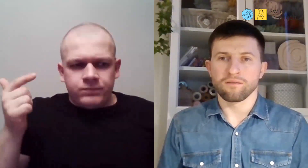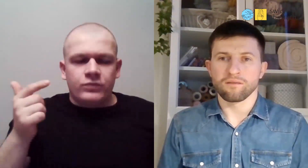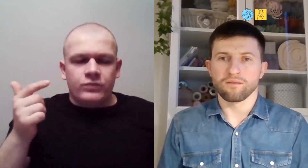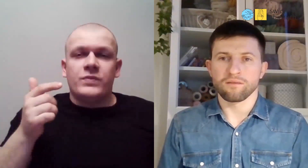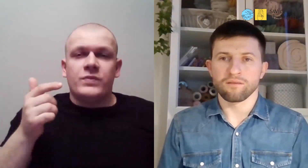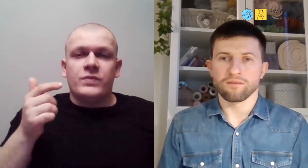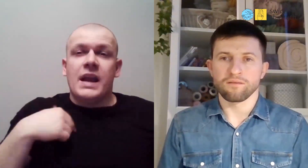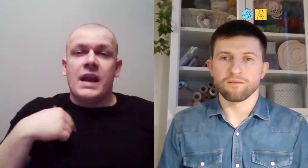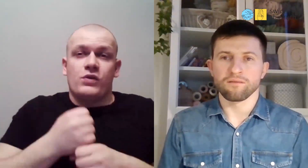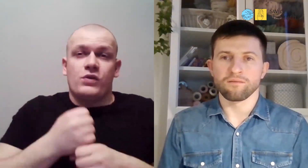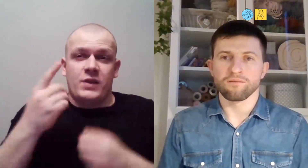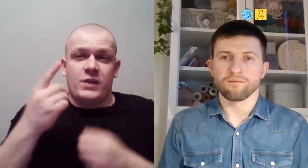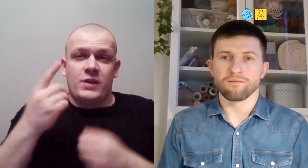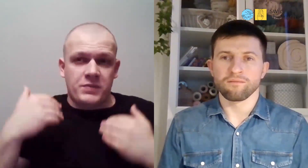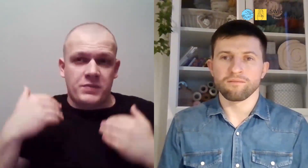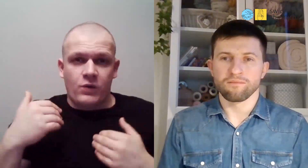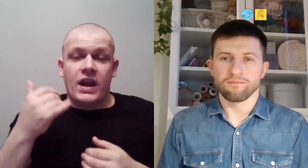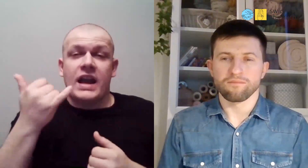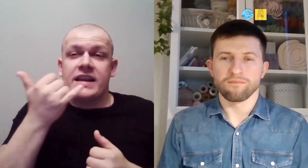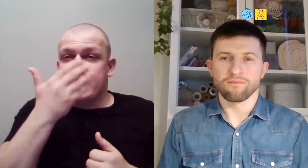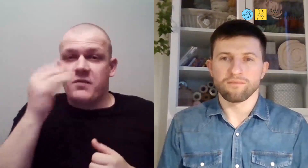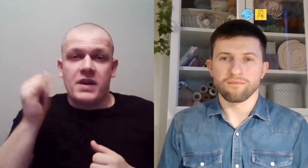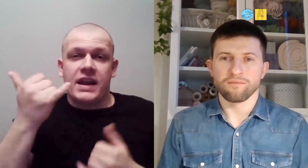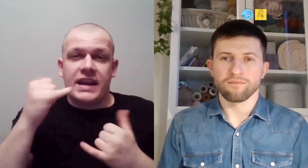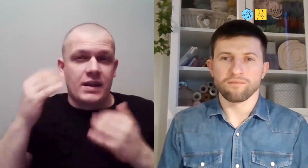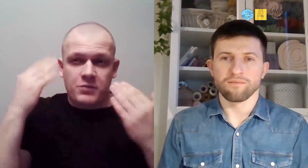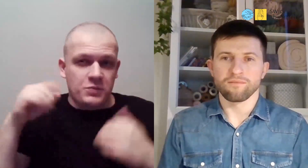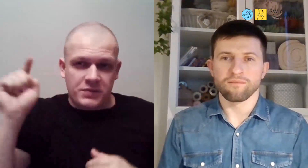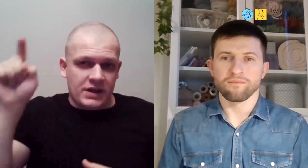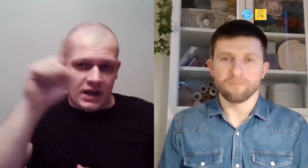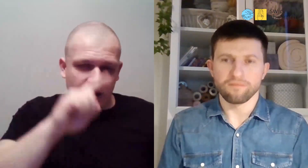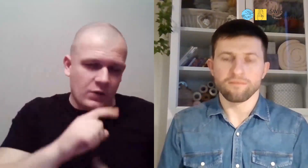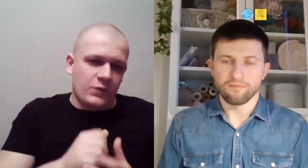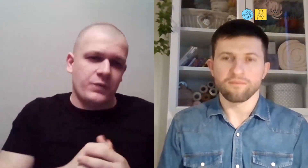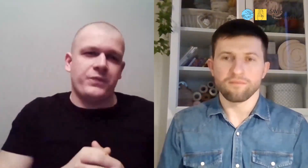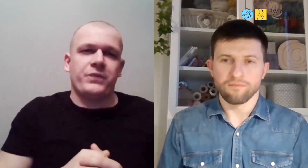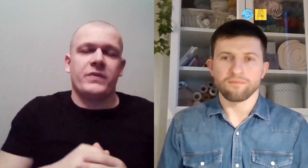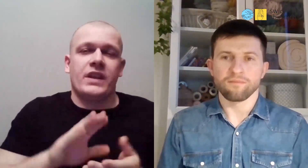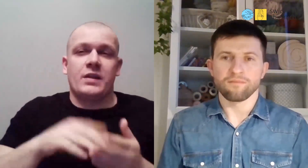nie wiem jak w innych szpitalach np. zakaźnych.